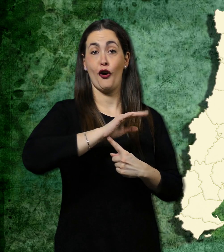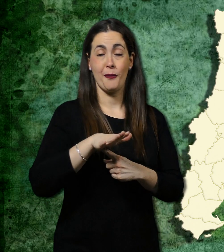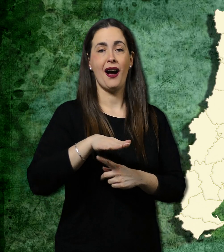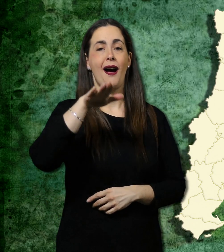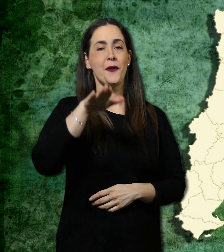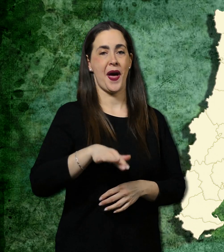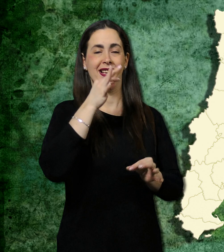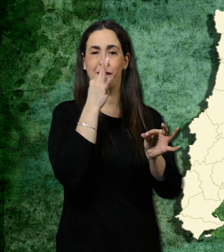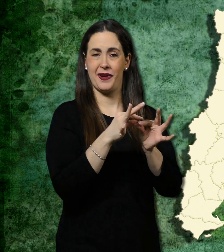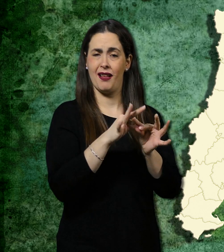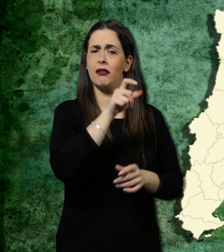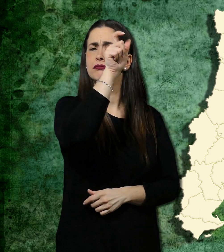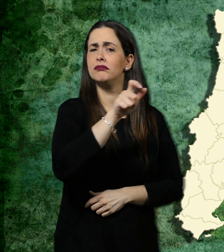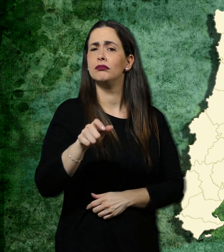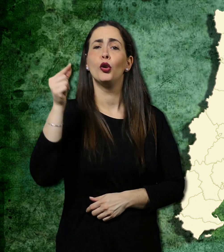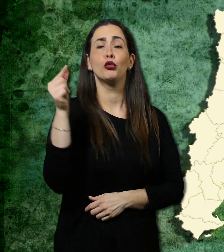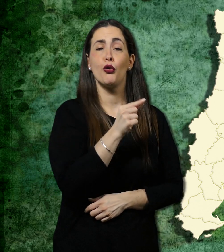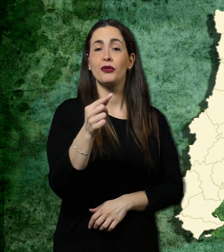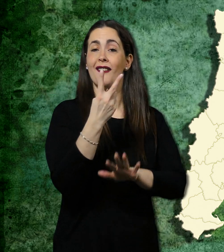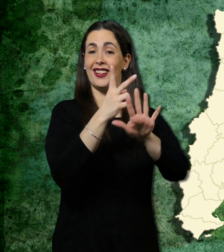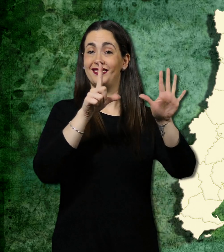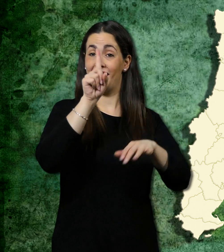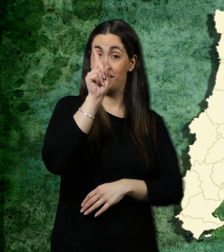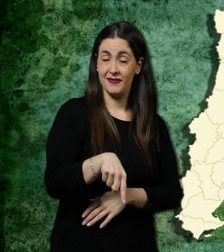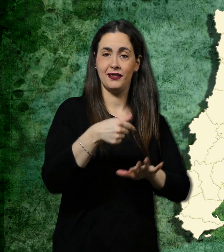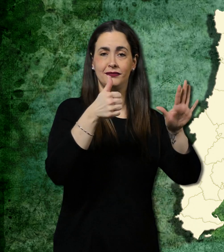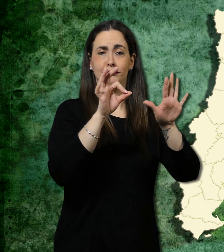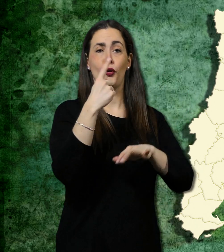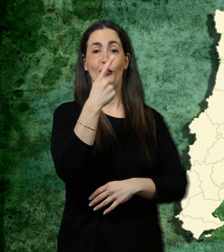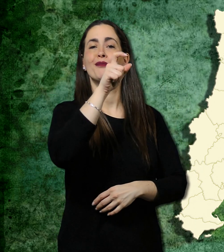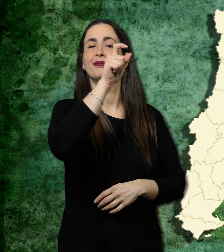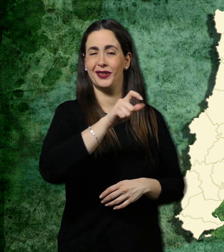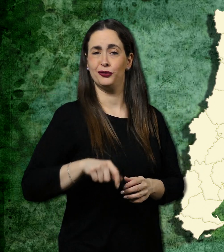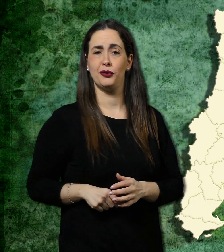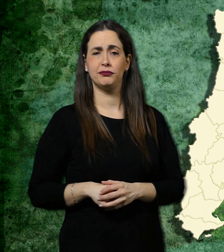Comarca: Baix Penedès. Població: 27.601 habitants.